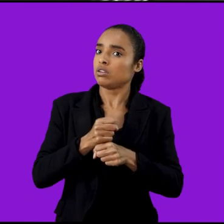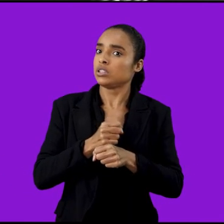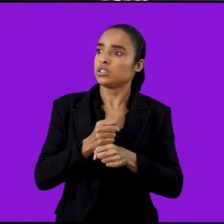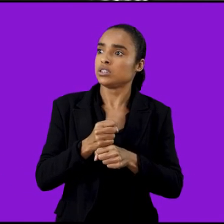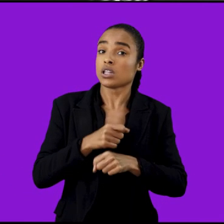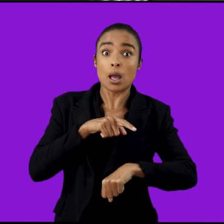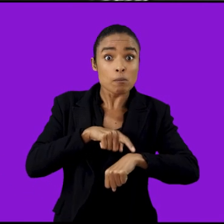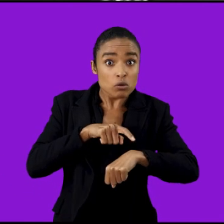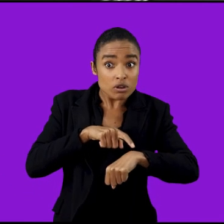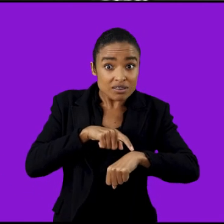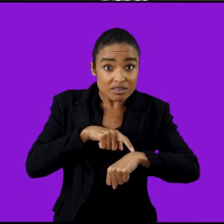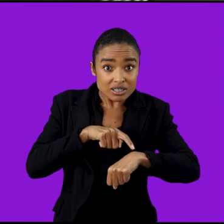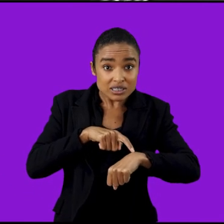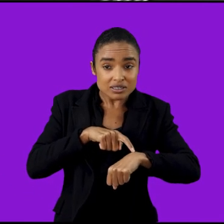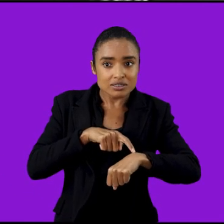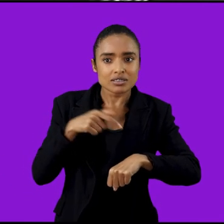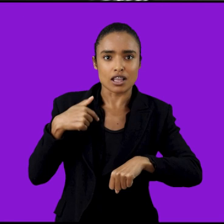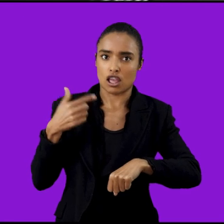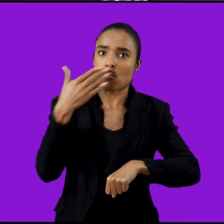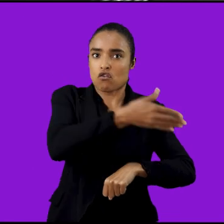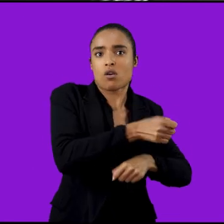Especialmente agora. É muito triste. Eu lembro que eu fui no Quilombo